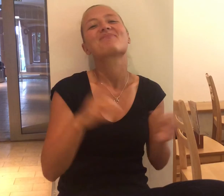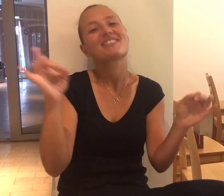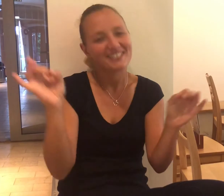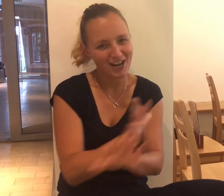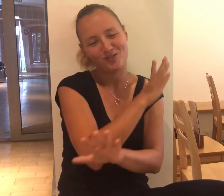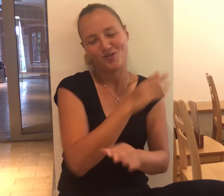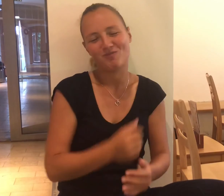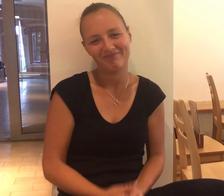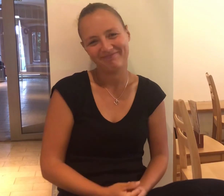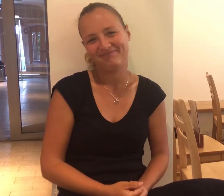Srečno!